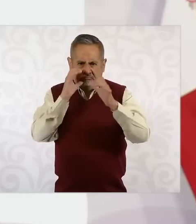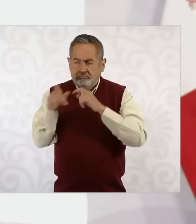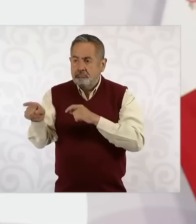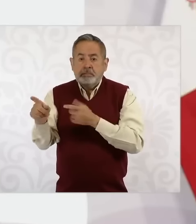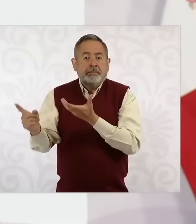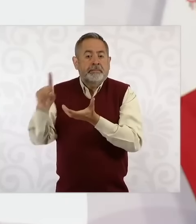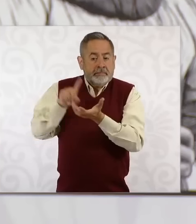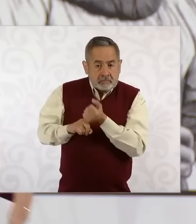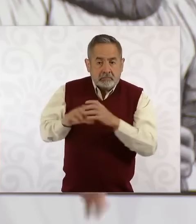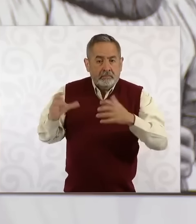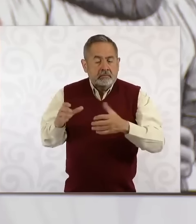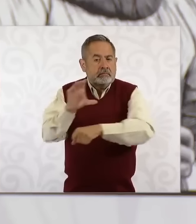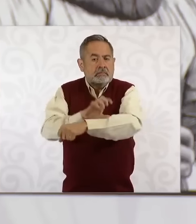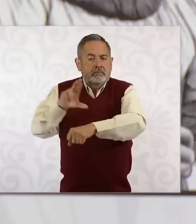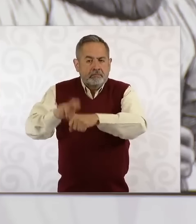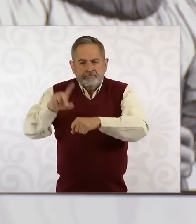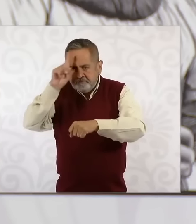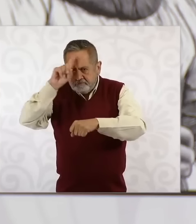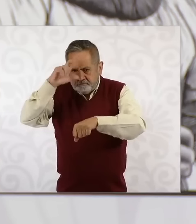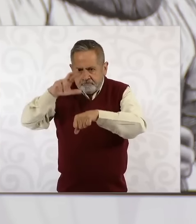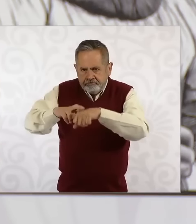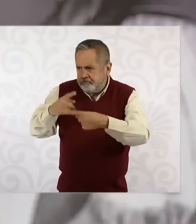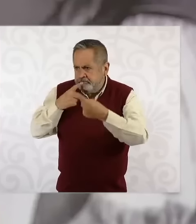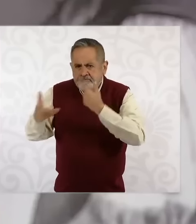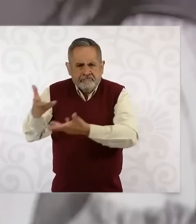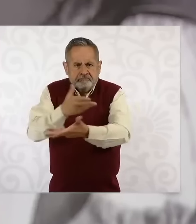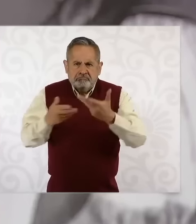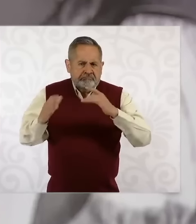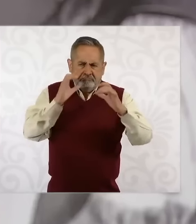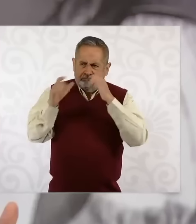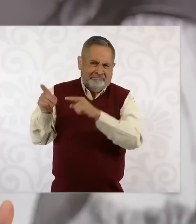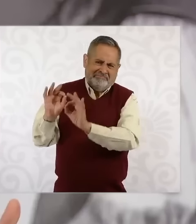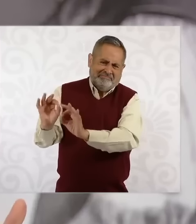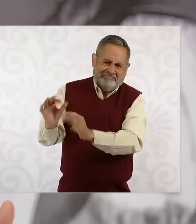como coordinador de asesores, pues de todo el equipo de comunicación. También se enojan y dicen